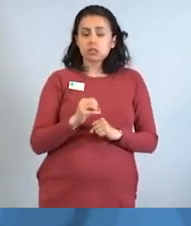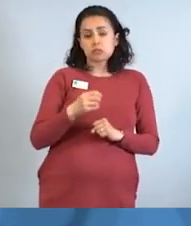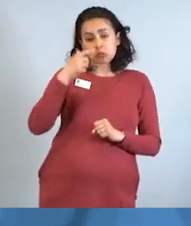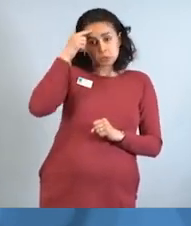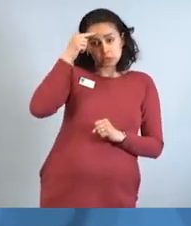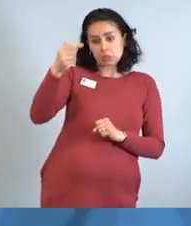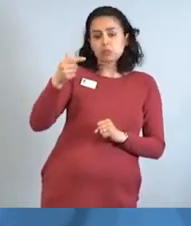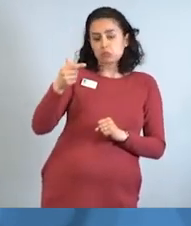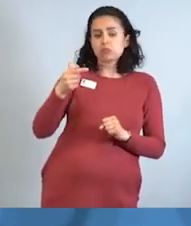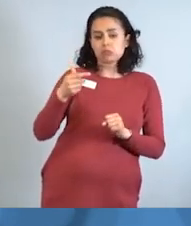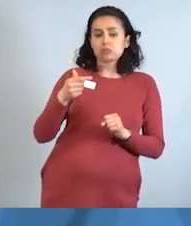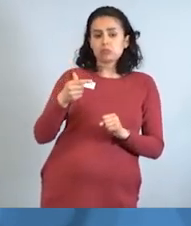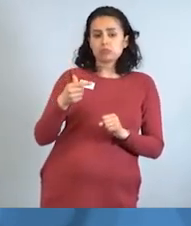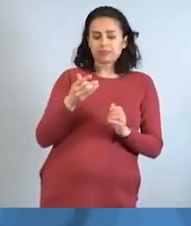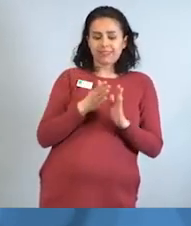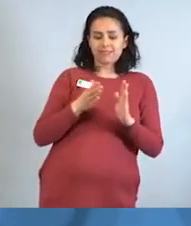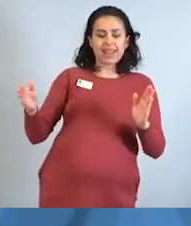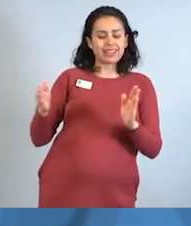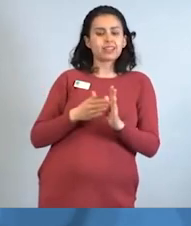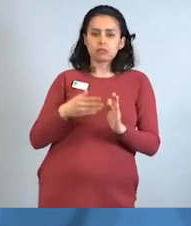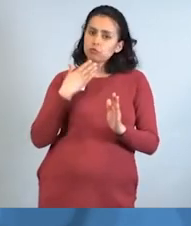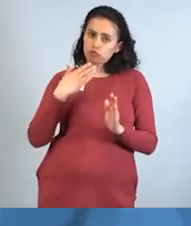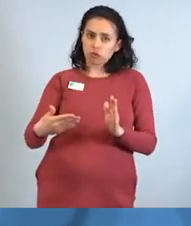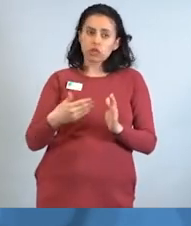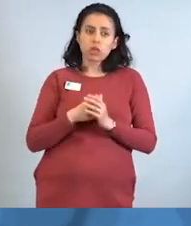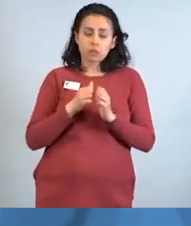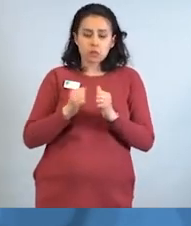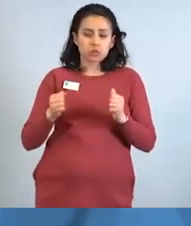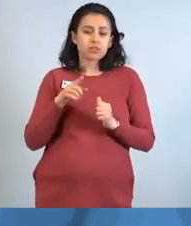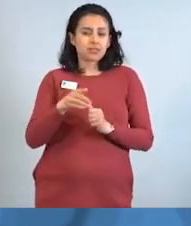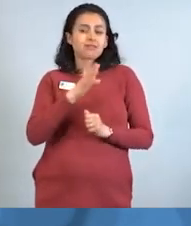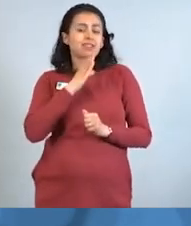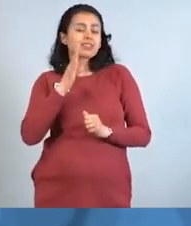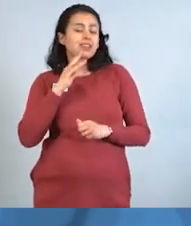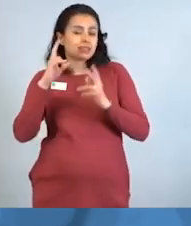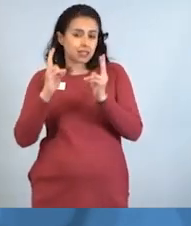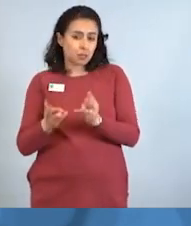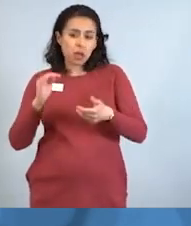Tämä osoittaa samaan suuntaan kuin kansainvälinen kirjallisuus.